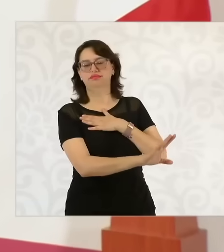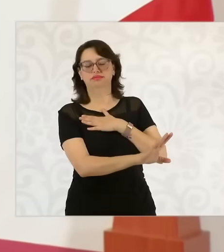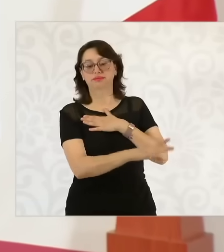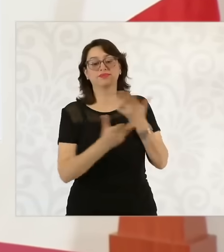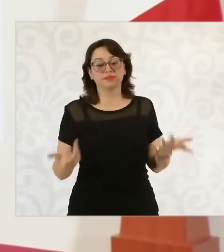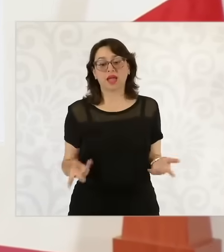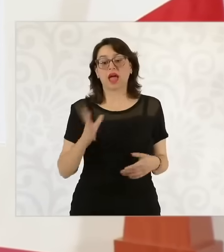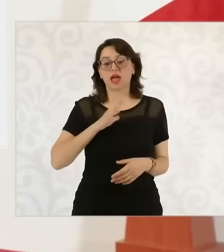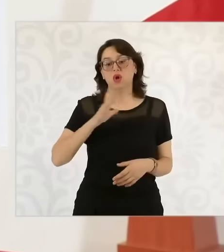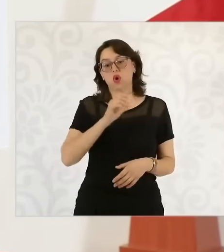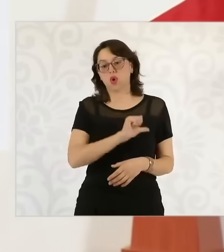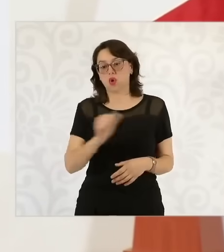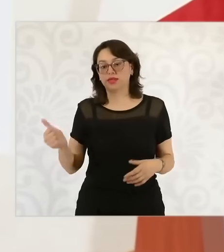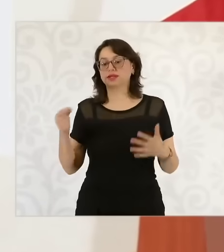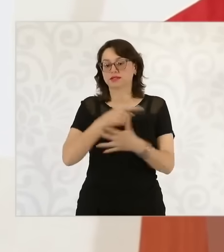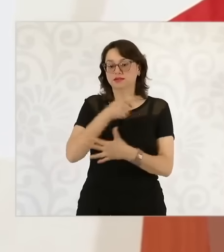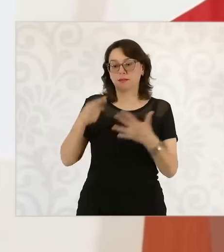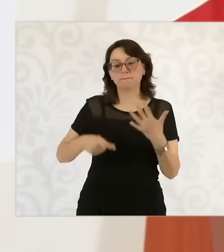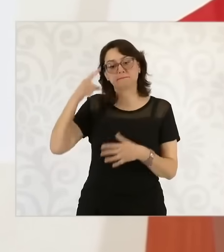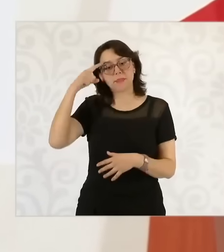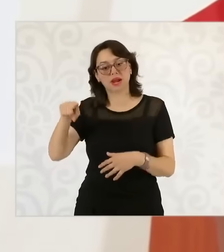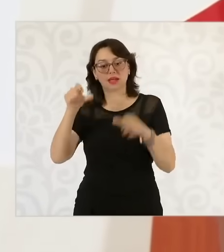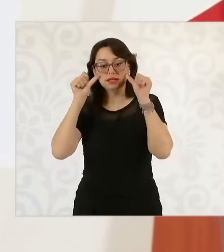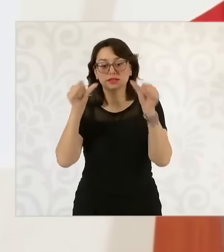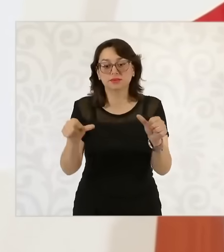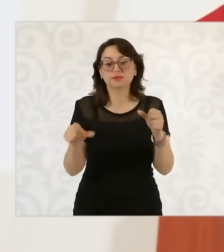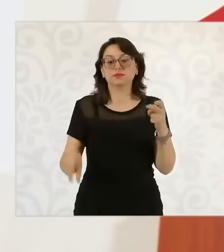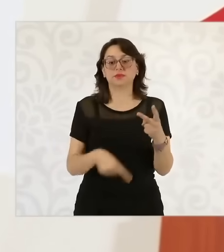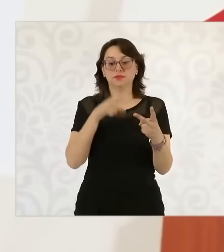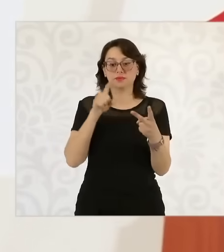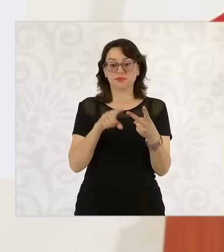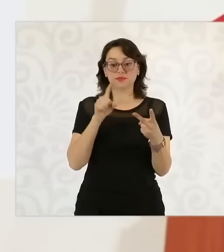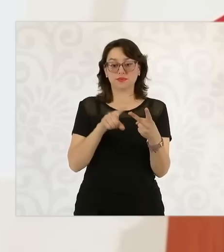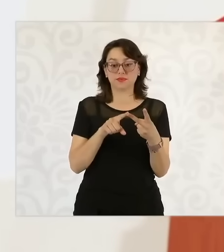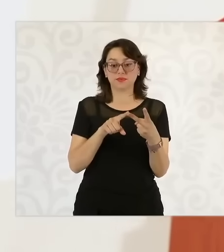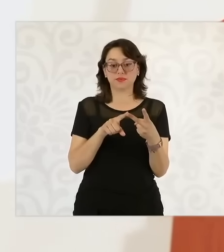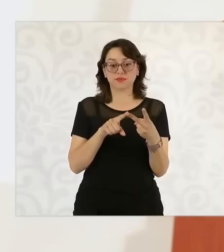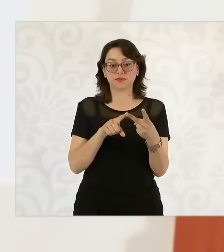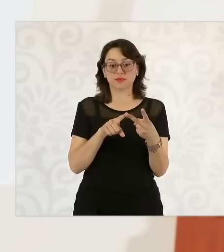estamos desarrollando con atención a las causas lo segundo es fortalecimiento de la